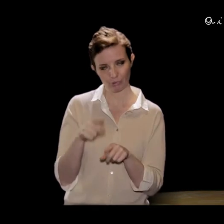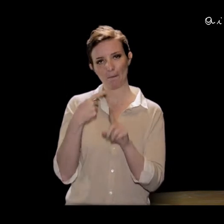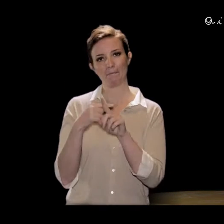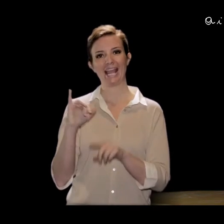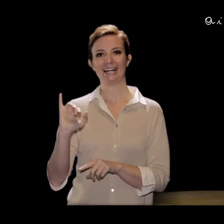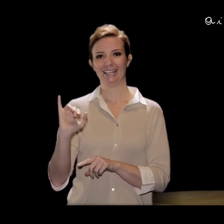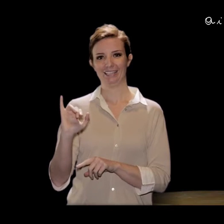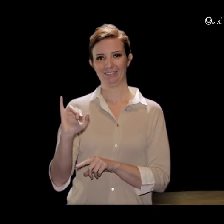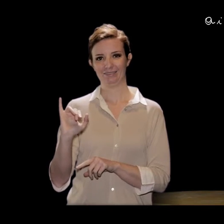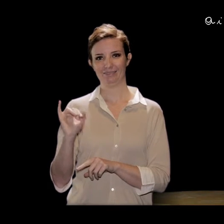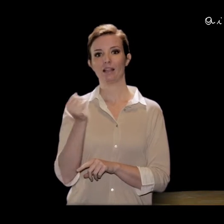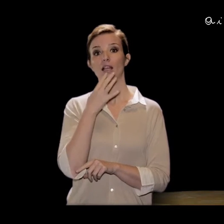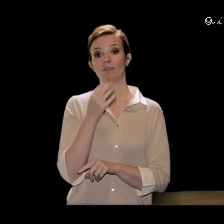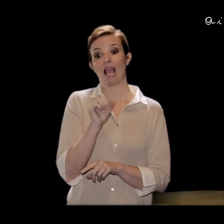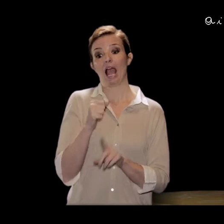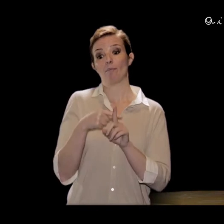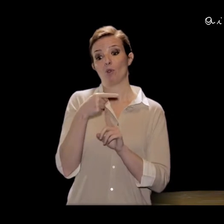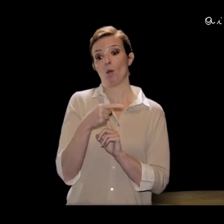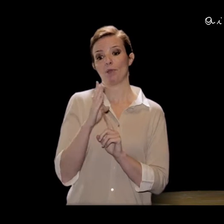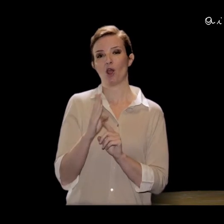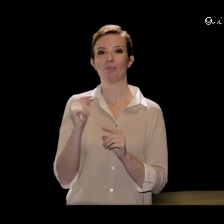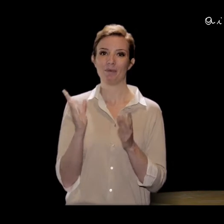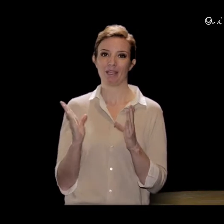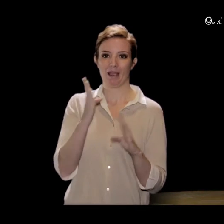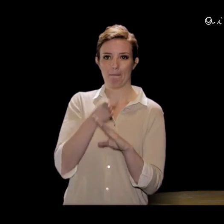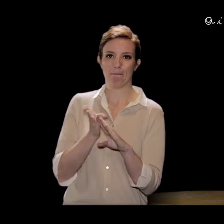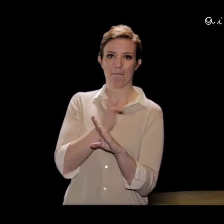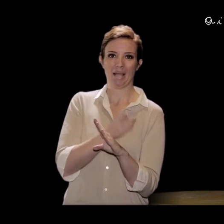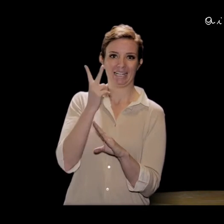a±b costituisce la parte reale ed i la parte immaginaria.